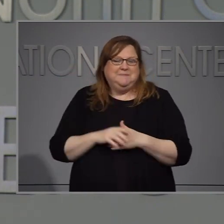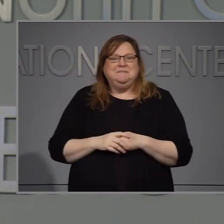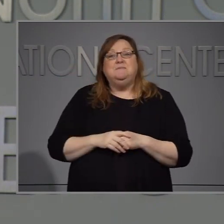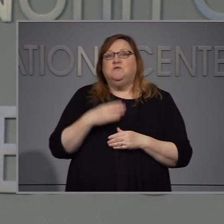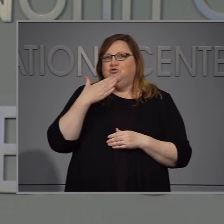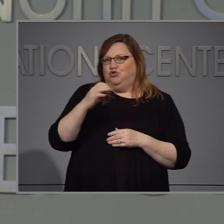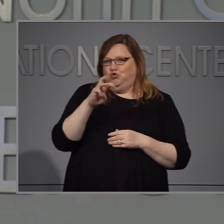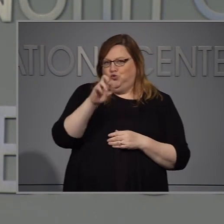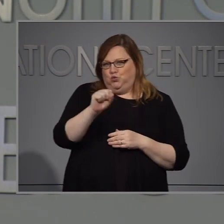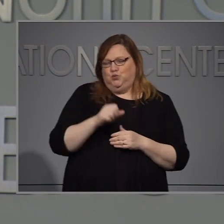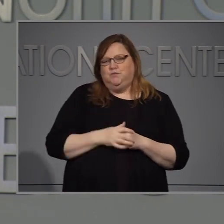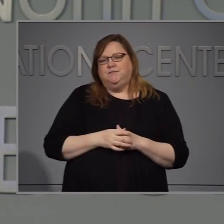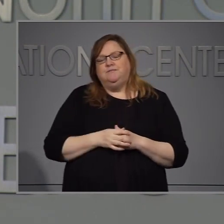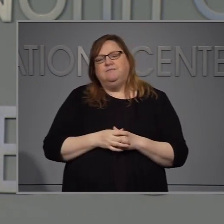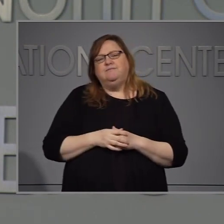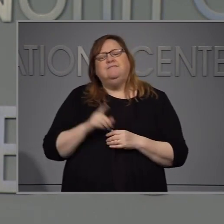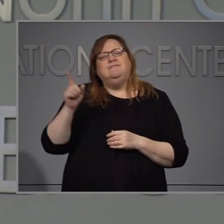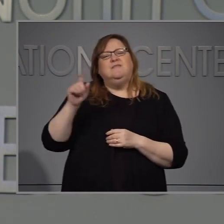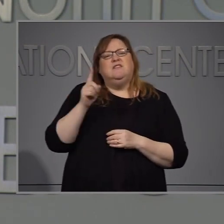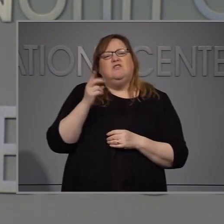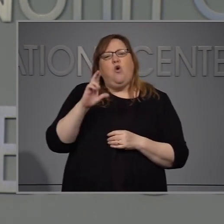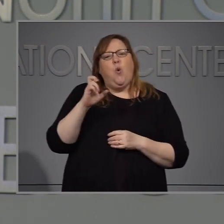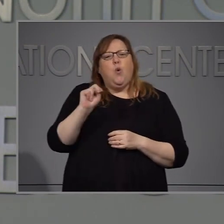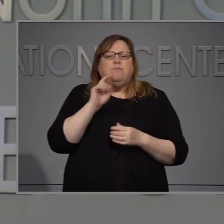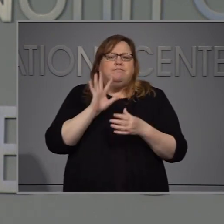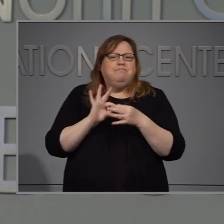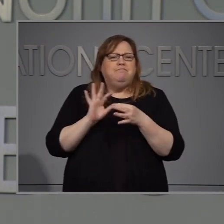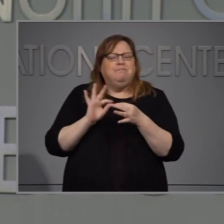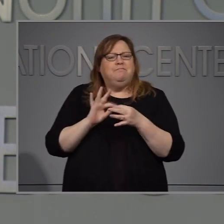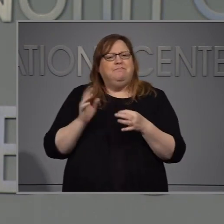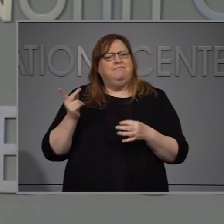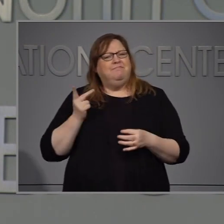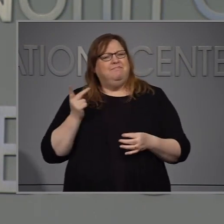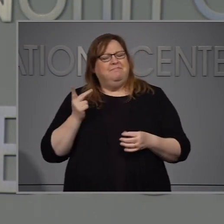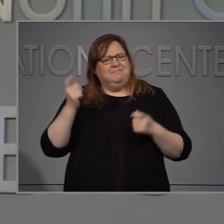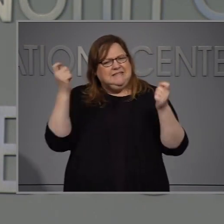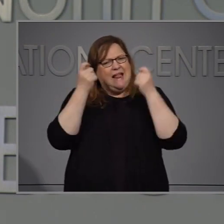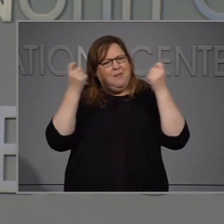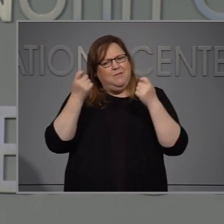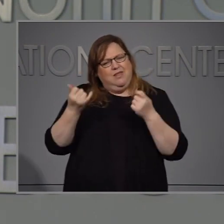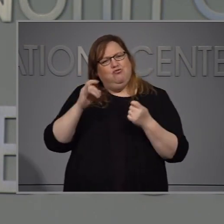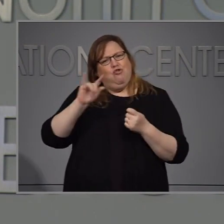también habló de nuestra misión como colegas de la celebración número doscientos cuarenta y